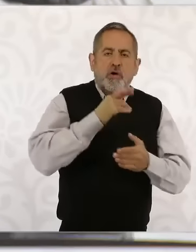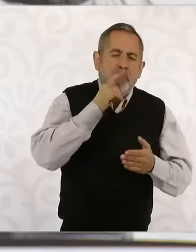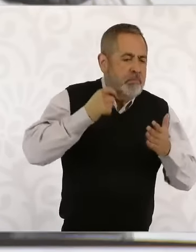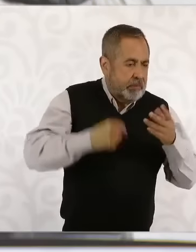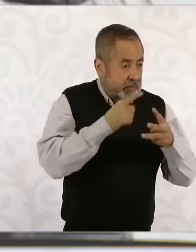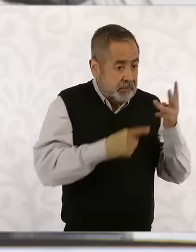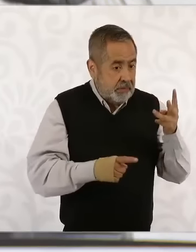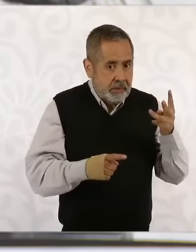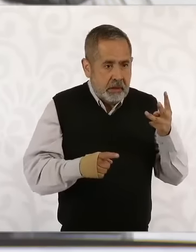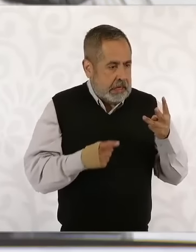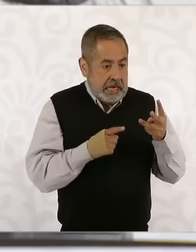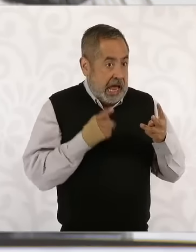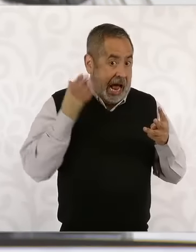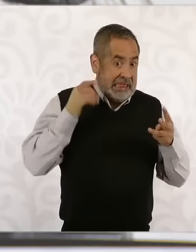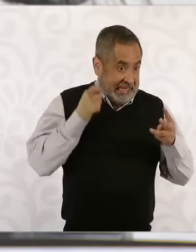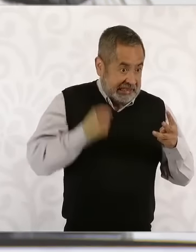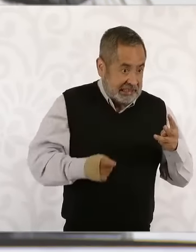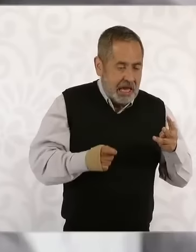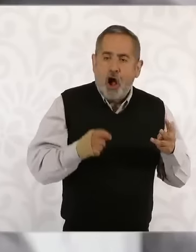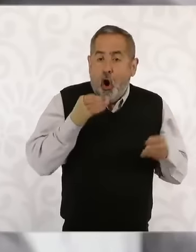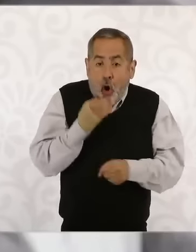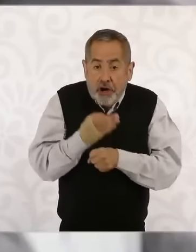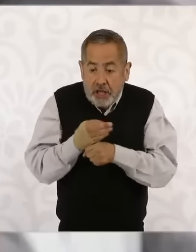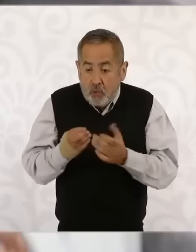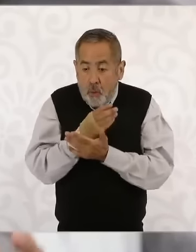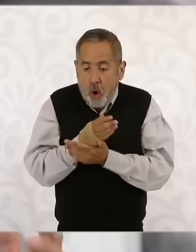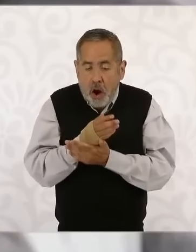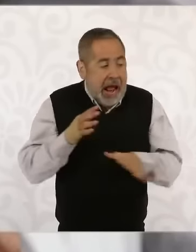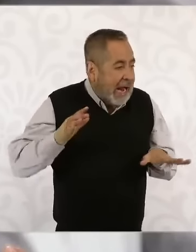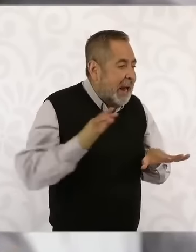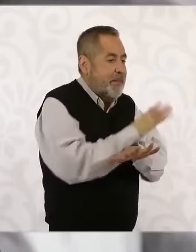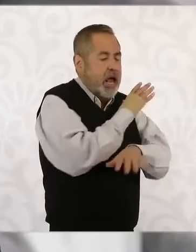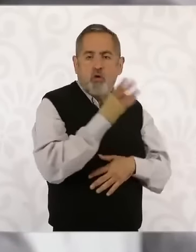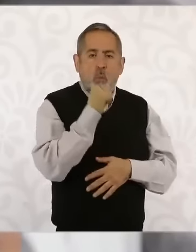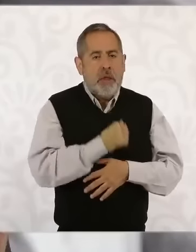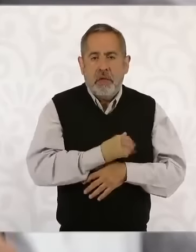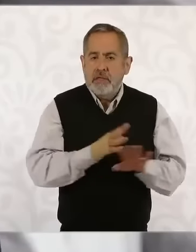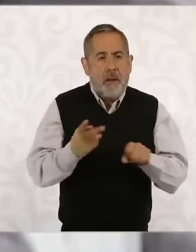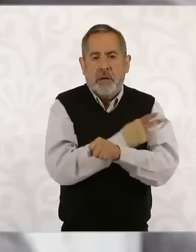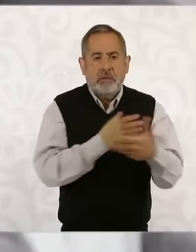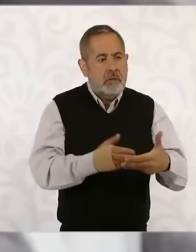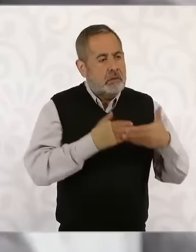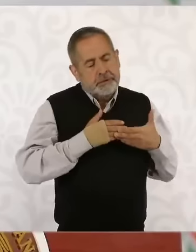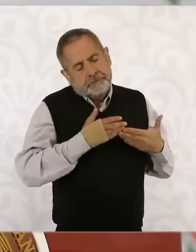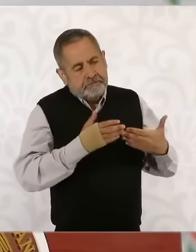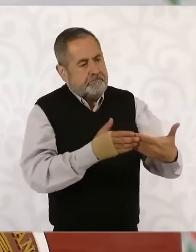ya no se pueden tocar. Todo eso se rige por la ley de amparo vigente en el momento en que